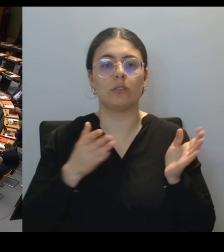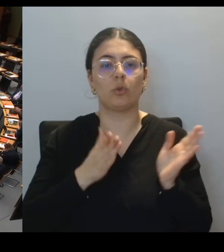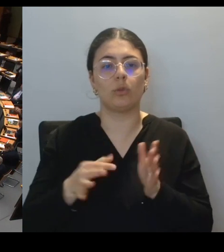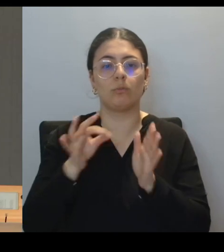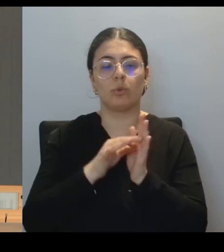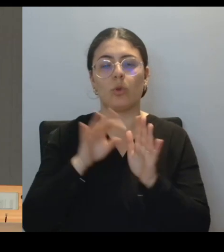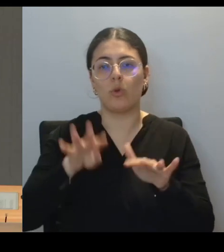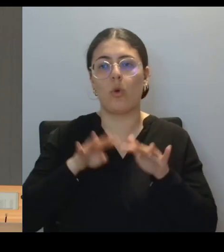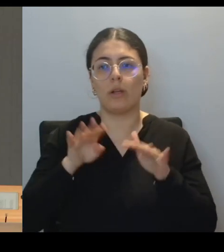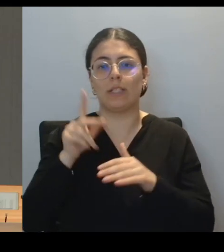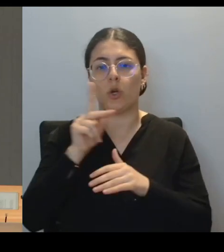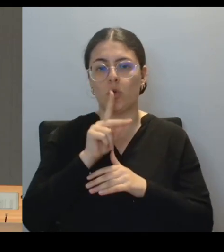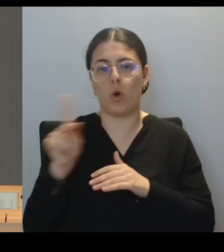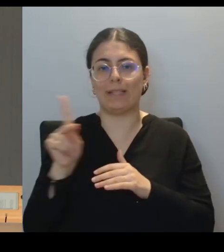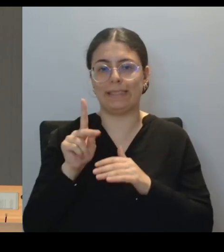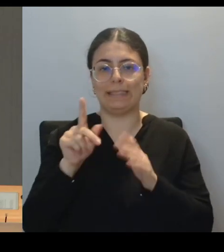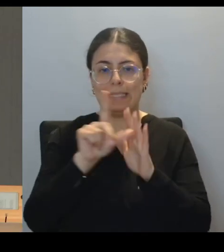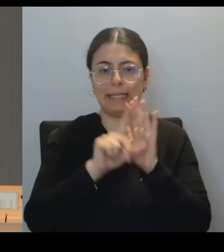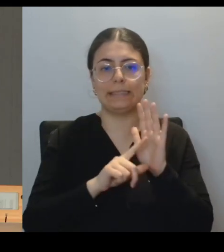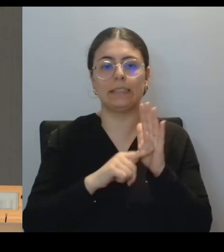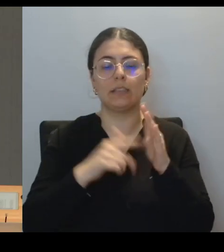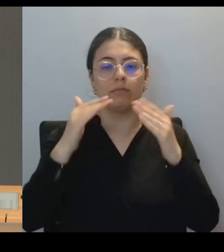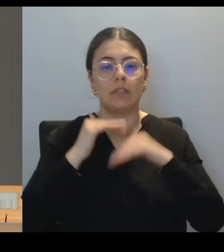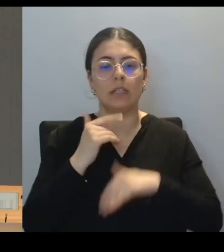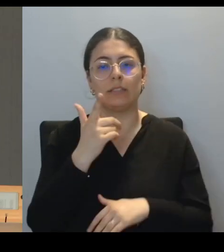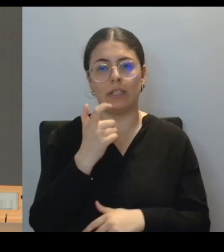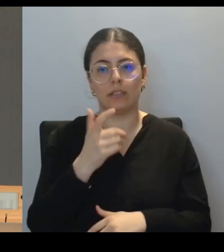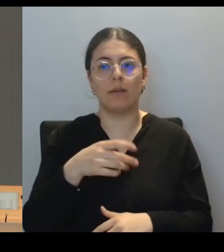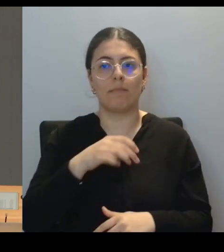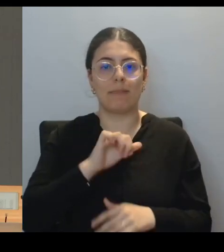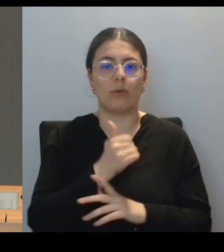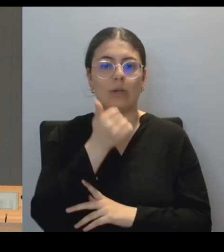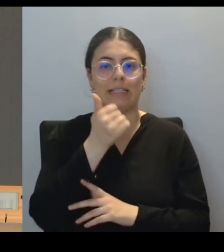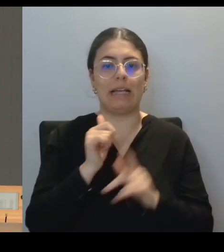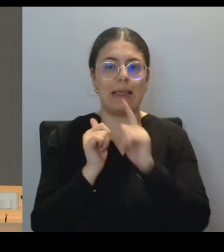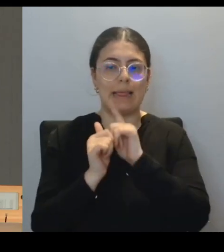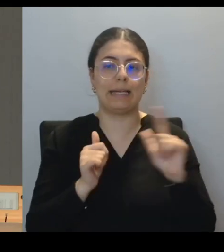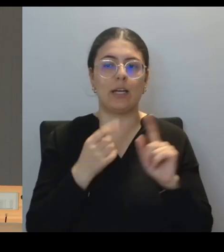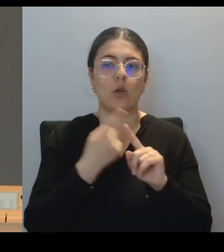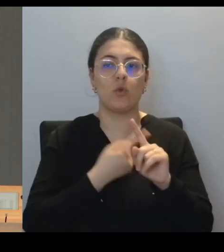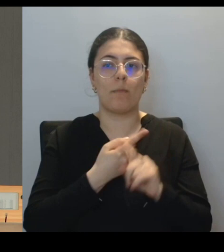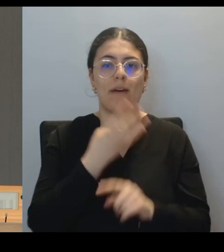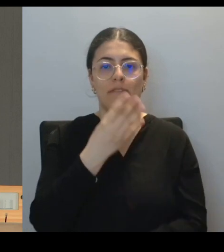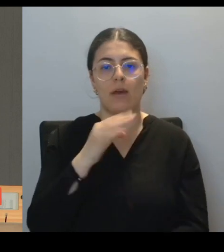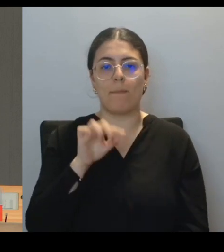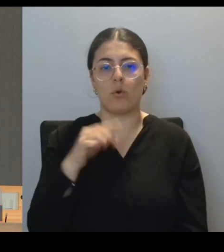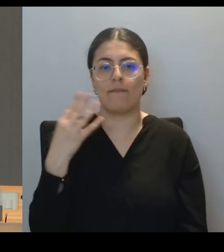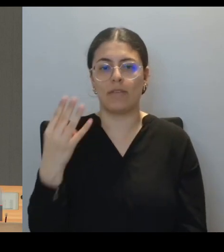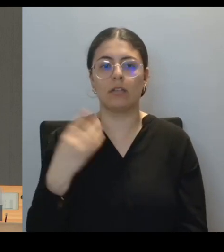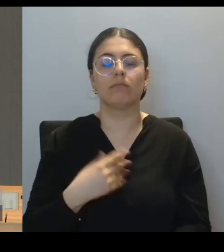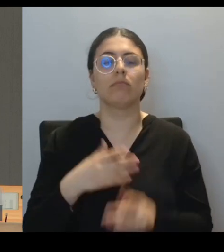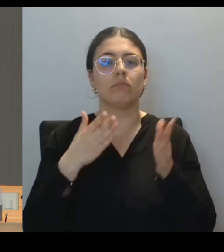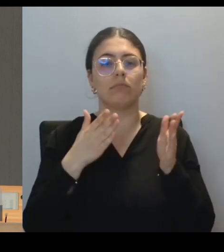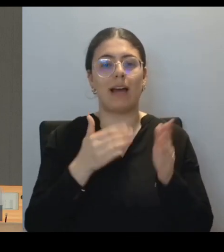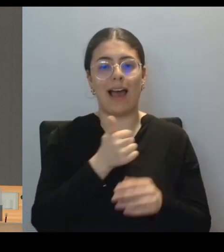Die Linke unter der Nummer 4:04. Die Tagesordnungspunkte 21 bis 24 stehen auf der Konsensliste. Ich rufe auf Tagesordnungspunkt